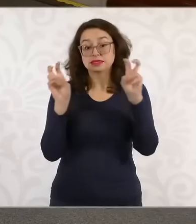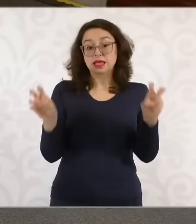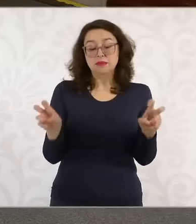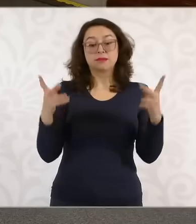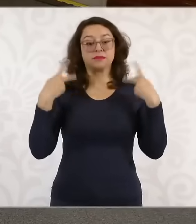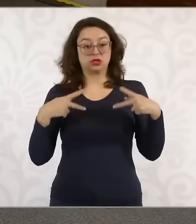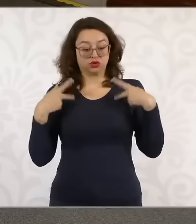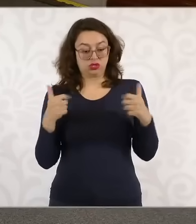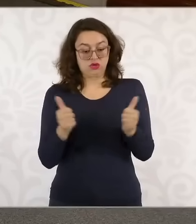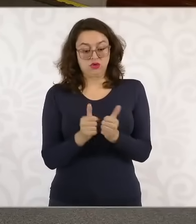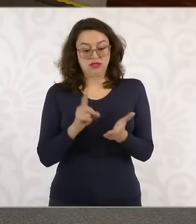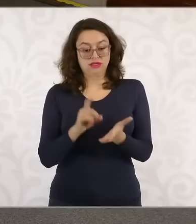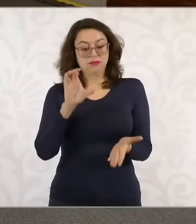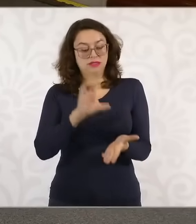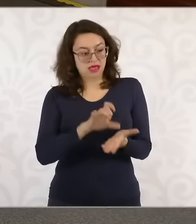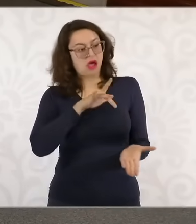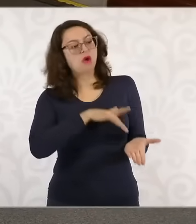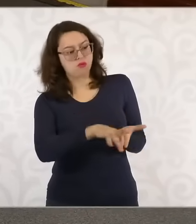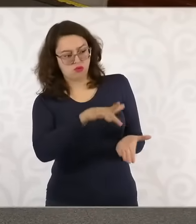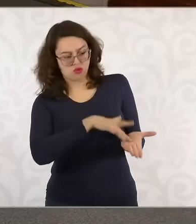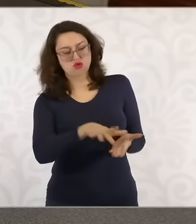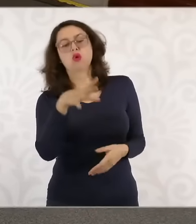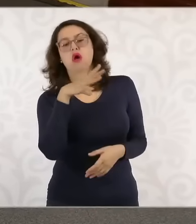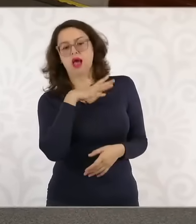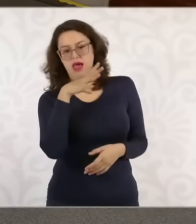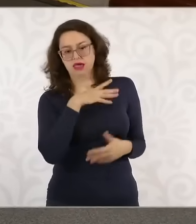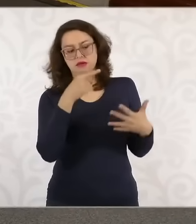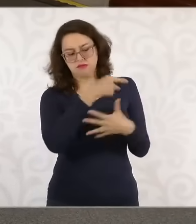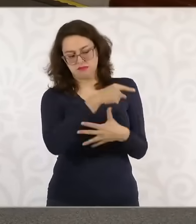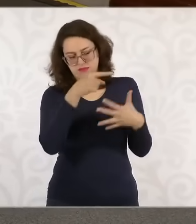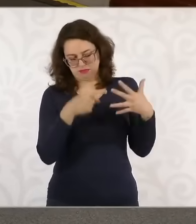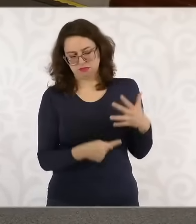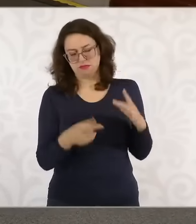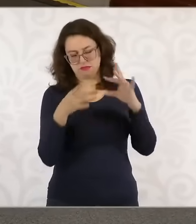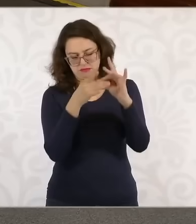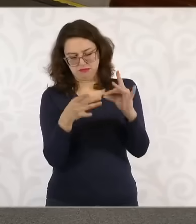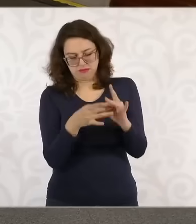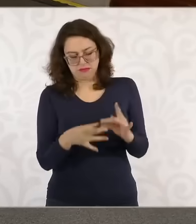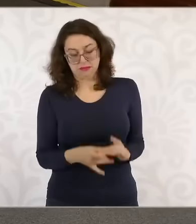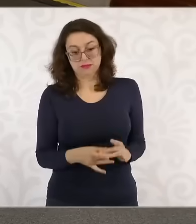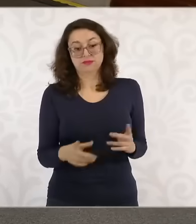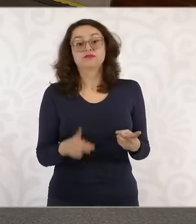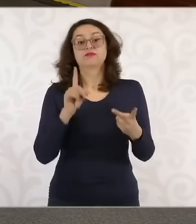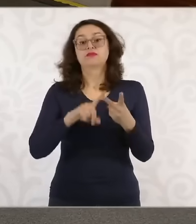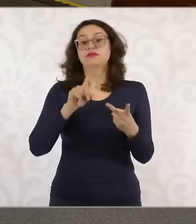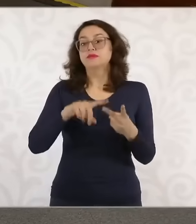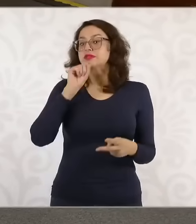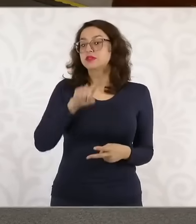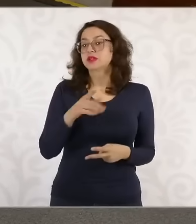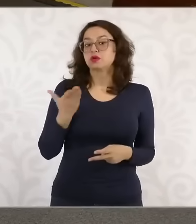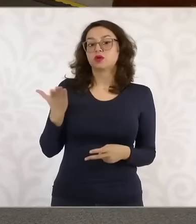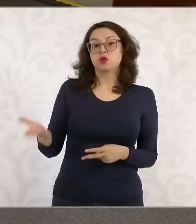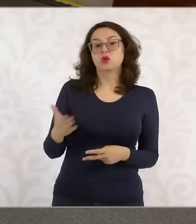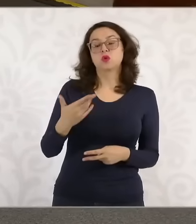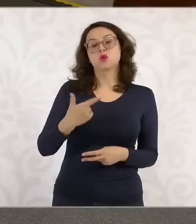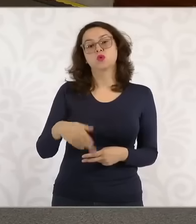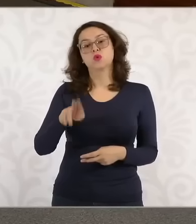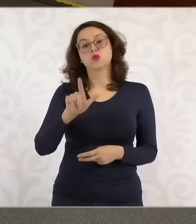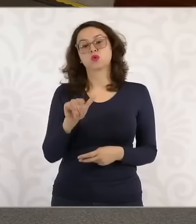Y al final también el invitado permanente de la presidenta, eh Bulmaro Juárez, nuestro compañero